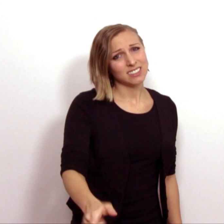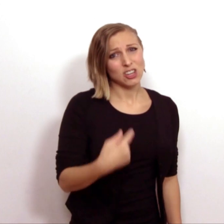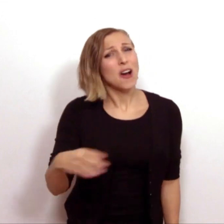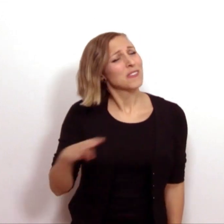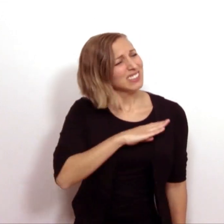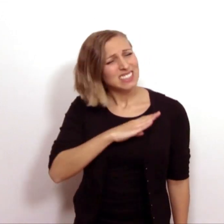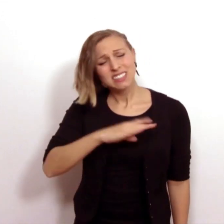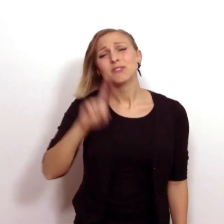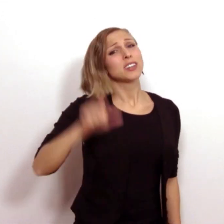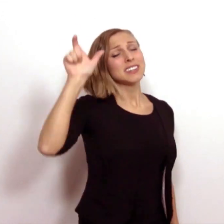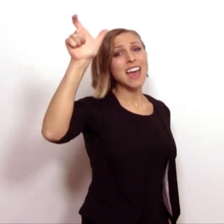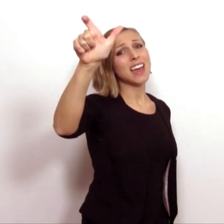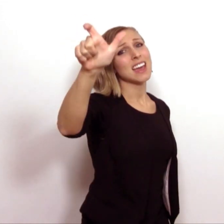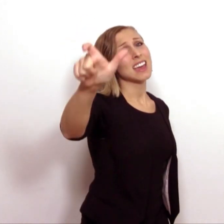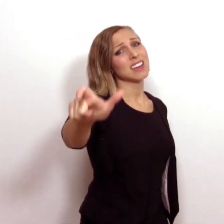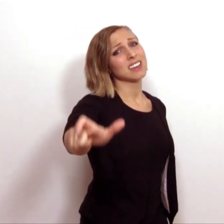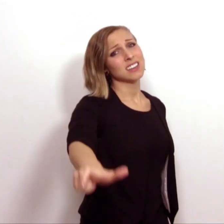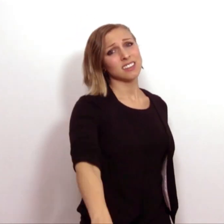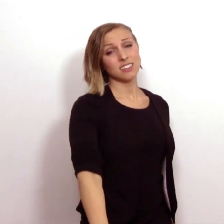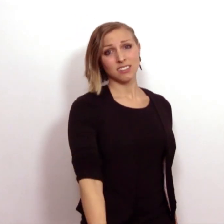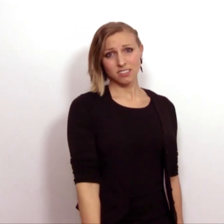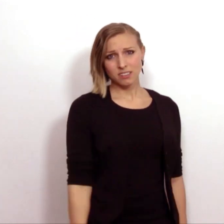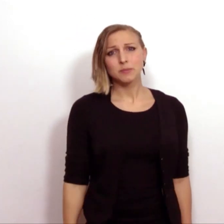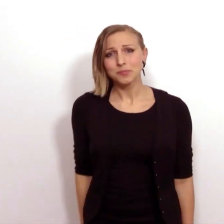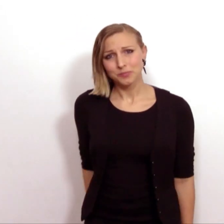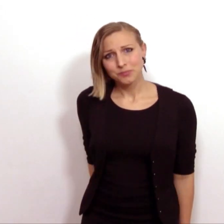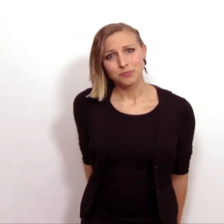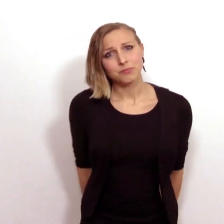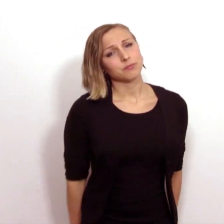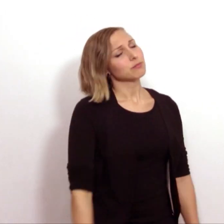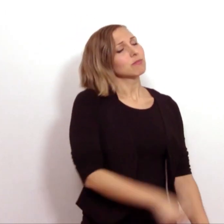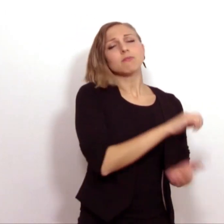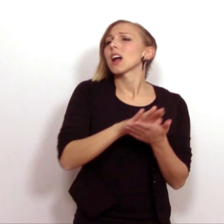Ja, jag är där för dig!